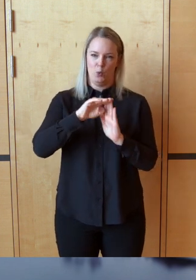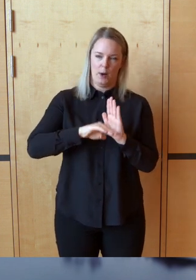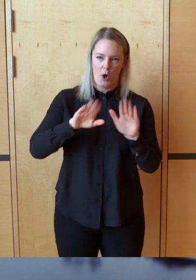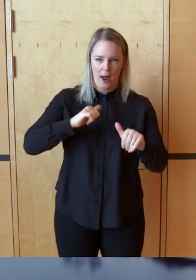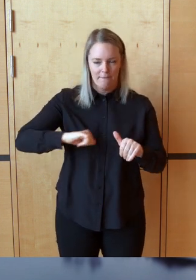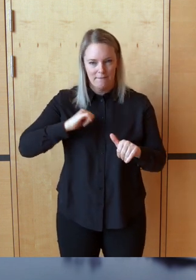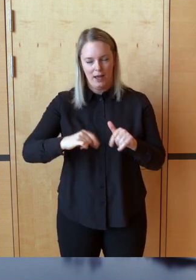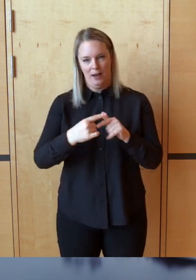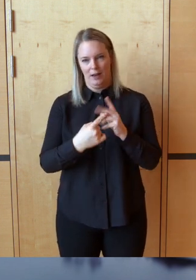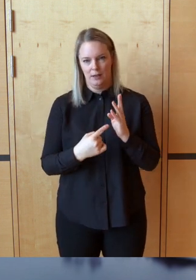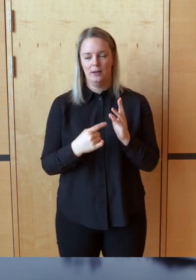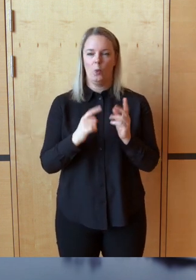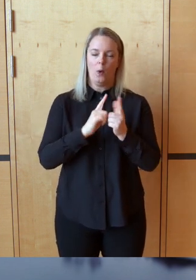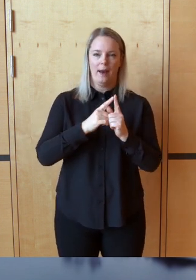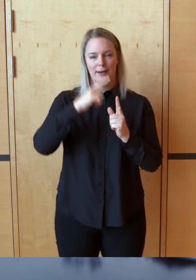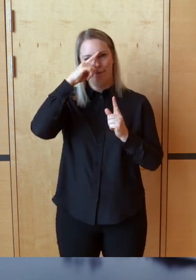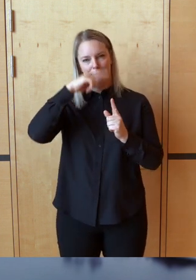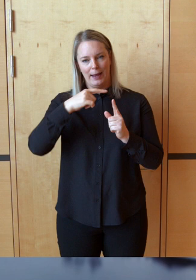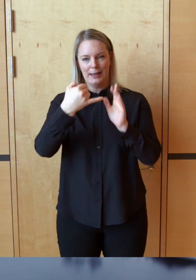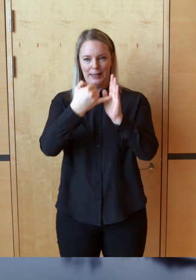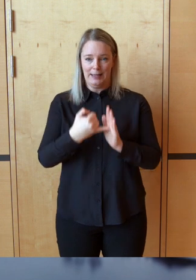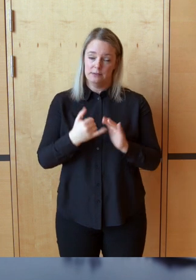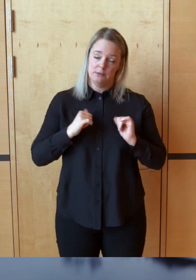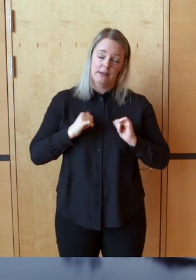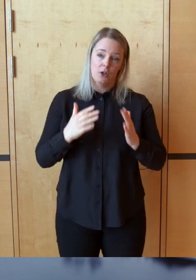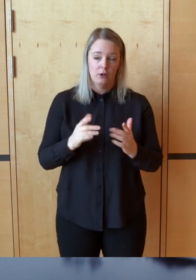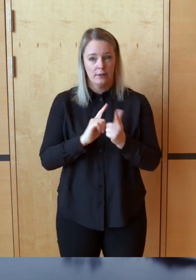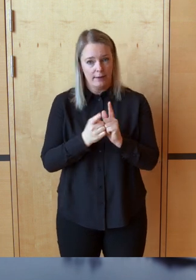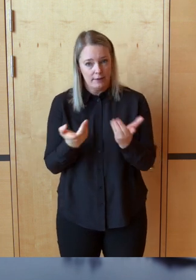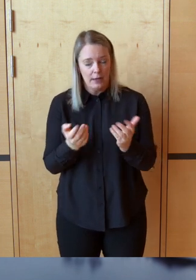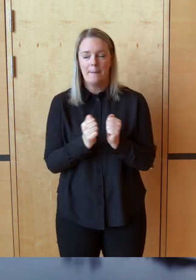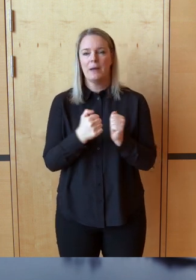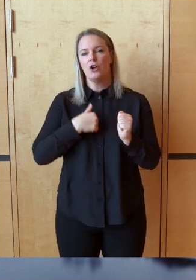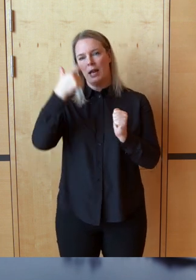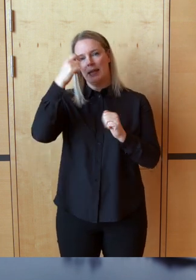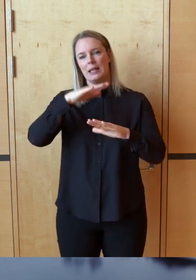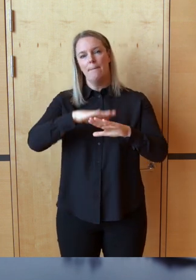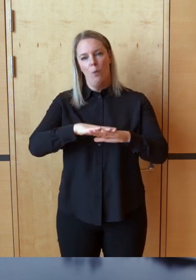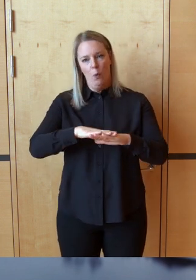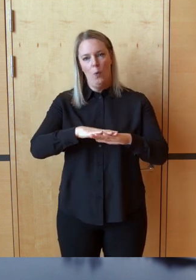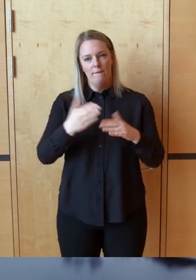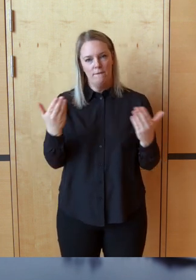Att det kan finnas felaktigheter i dem Det är möjligt att det finns Men jag litar ju ändå på att Den